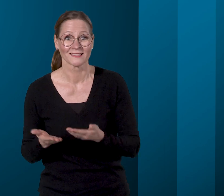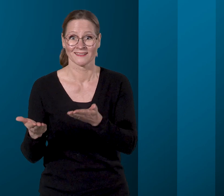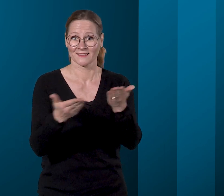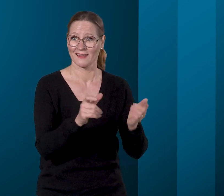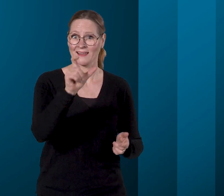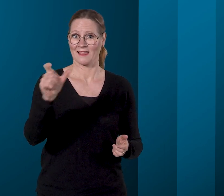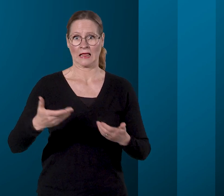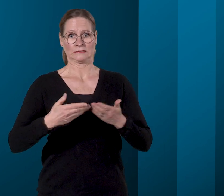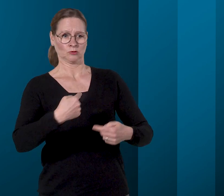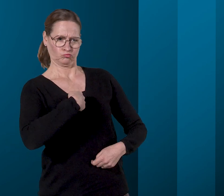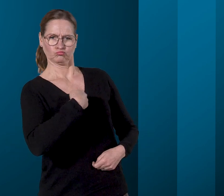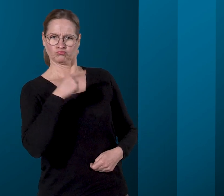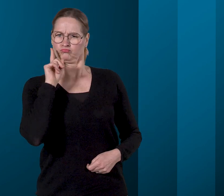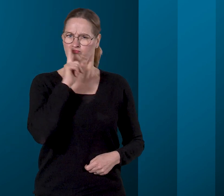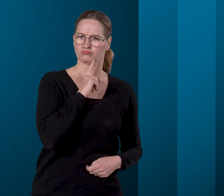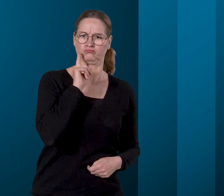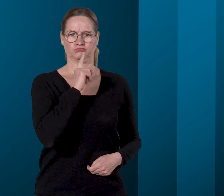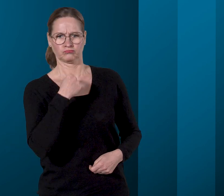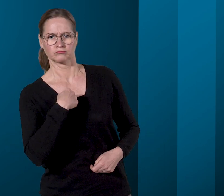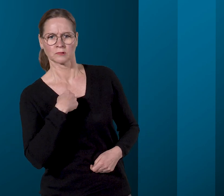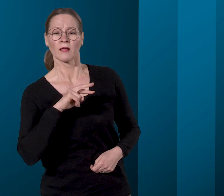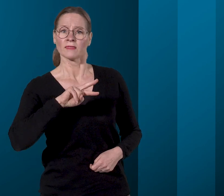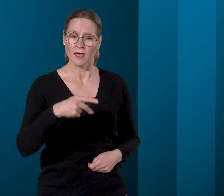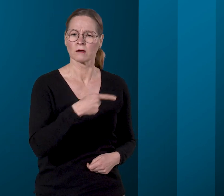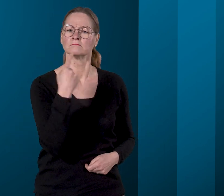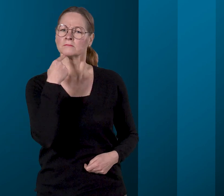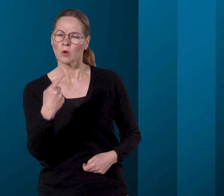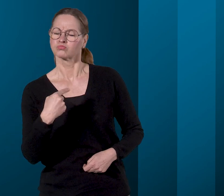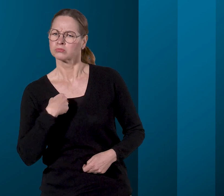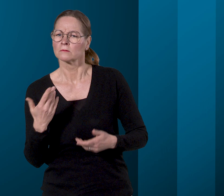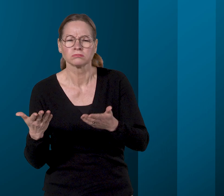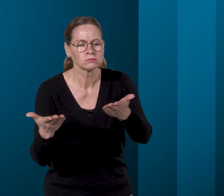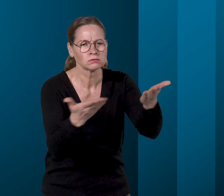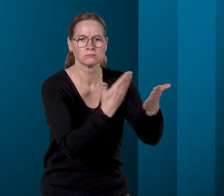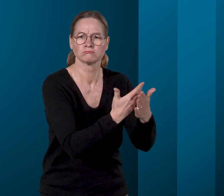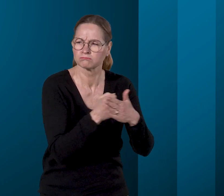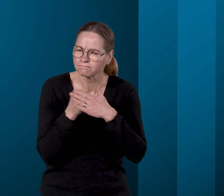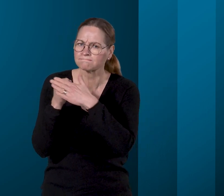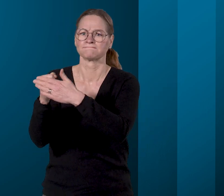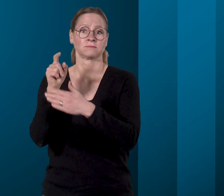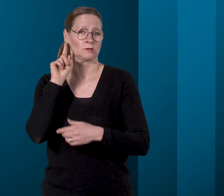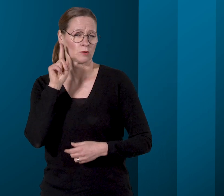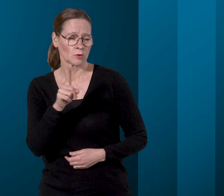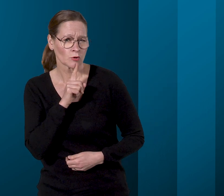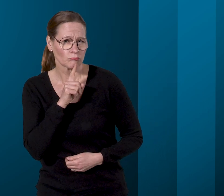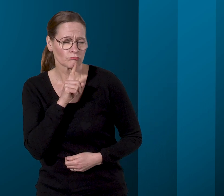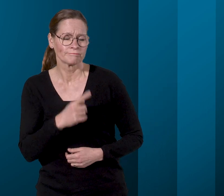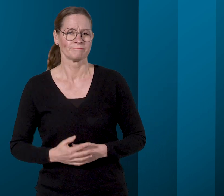joissa kerääjät esittelevät itsensä kuuroiksi - tai sanovat keräävänsä rahaa kuurojen hyväksi.